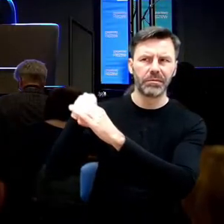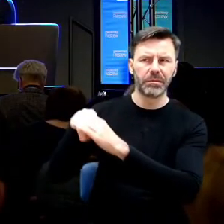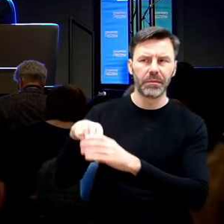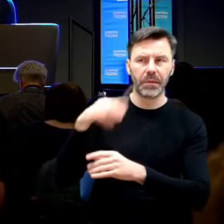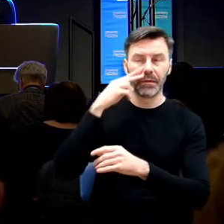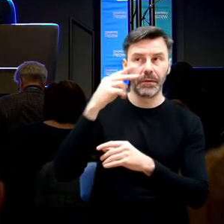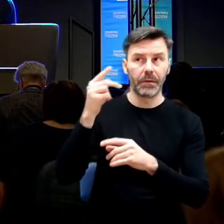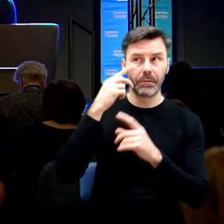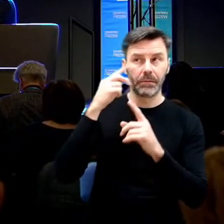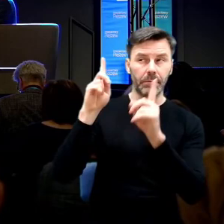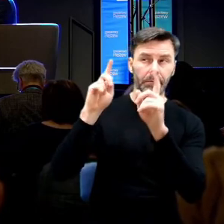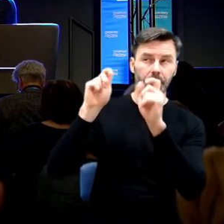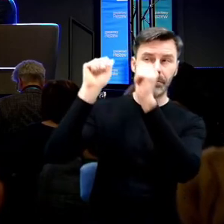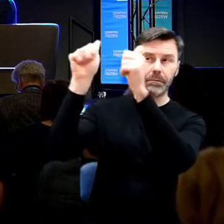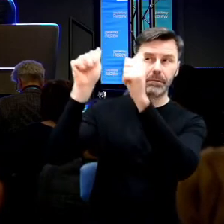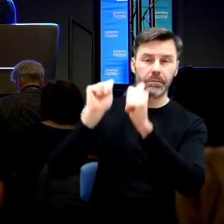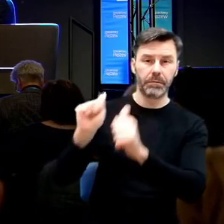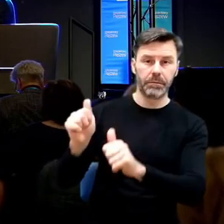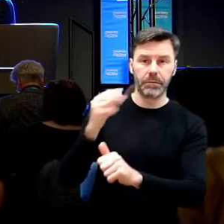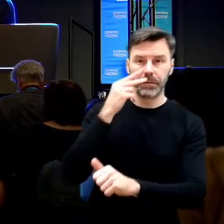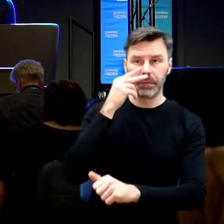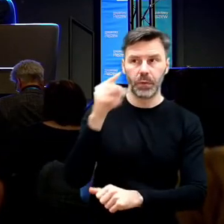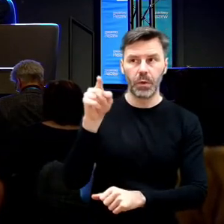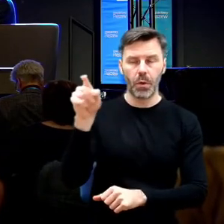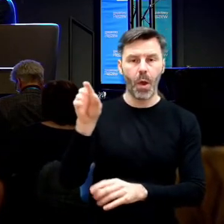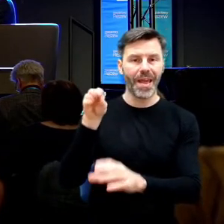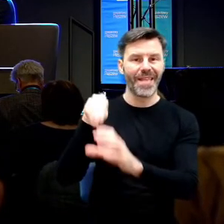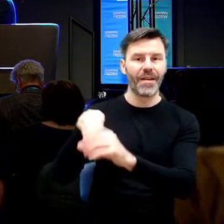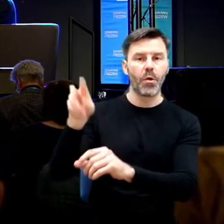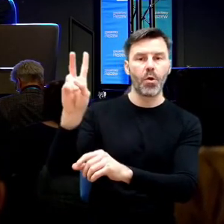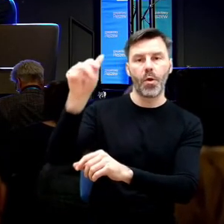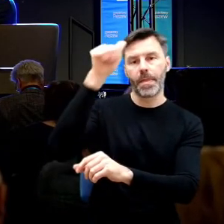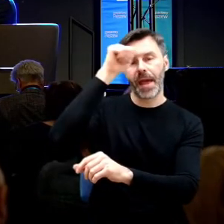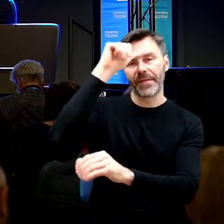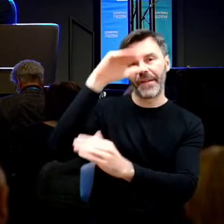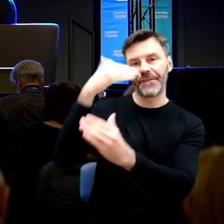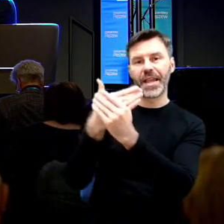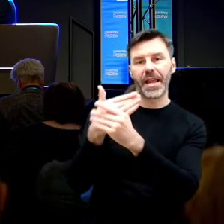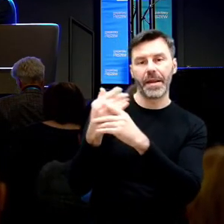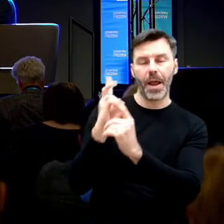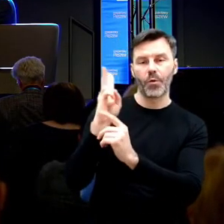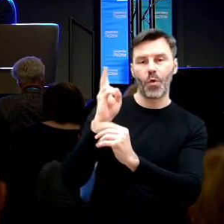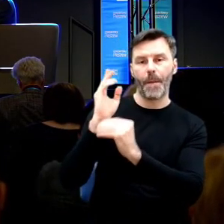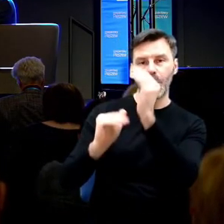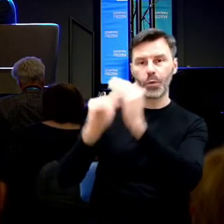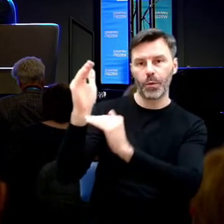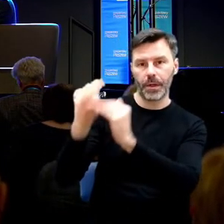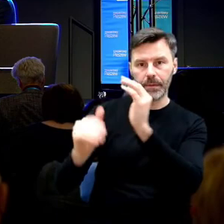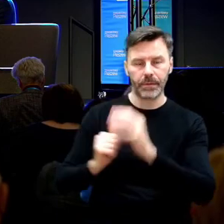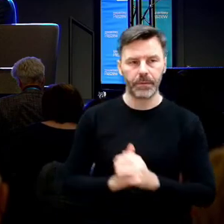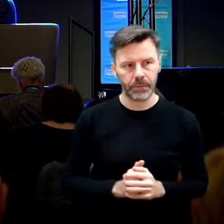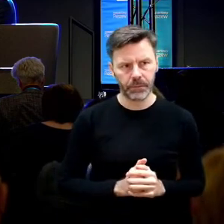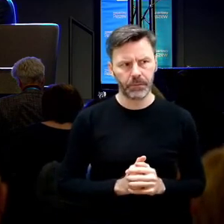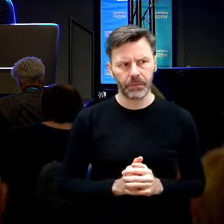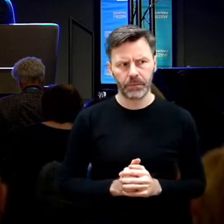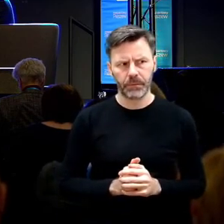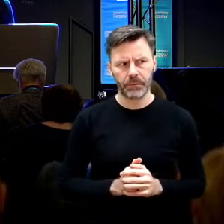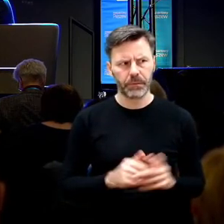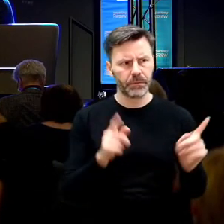że tu mamy różnych inwestorów i bardzo takim szyldem, który się często powtarzał, to był kompaktowy Pleszew,